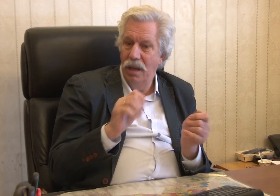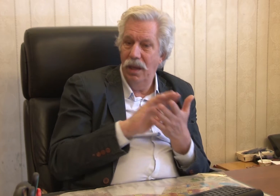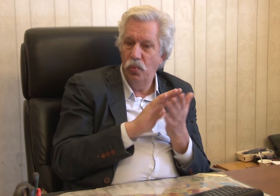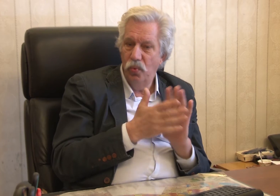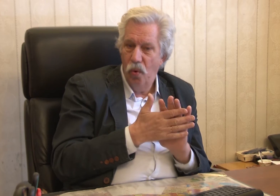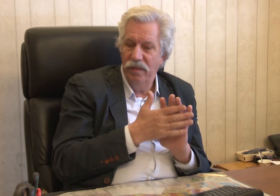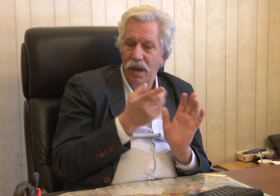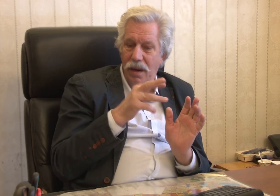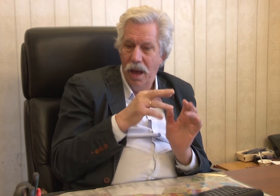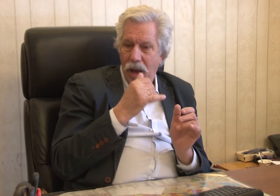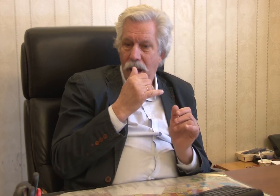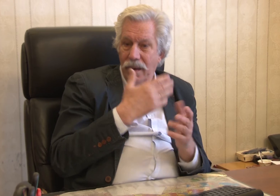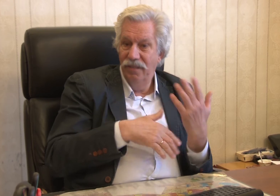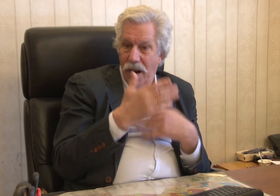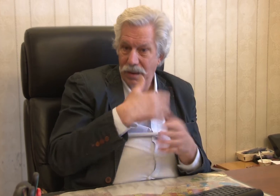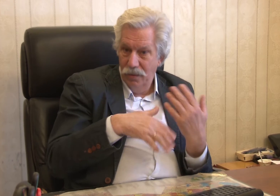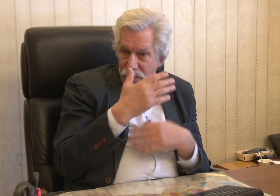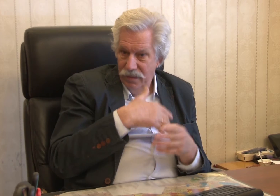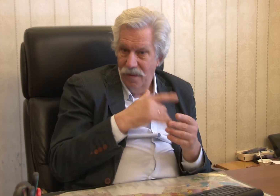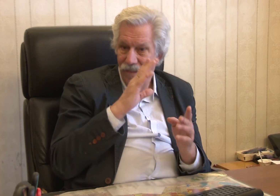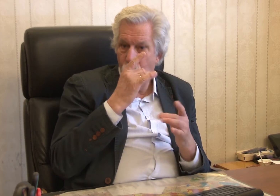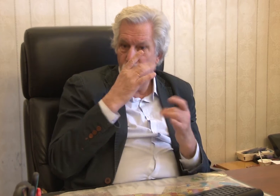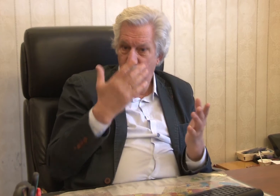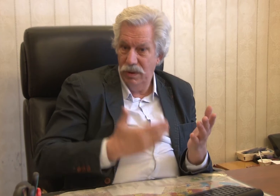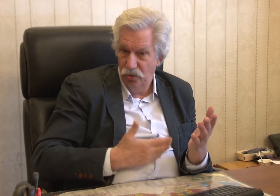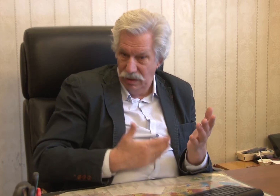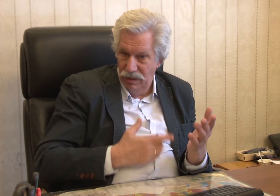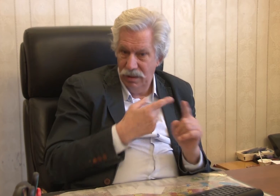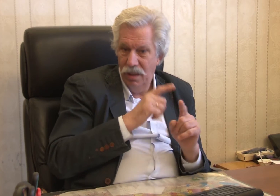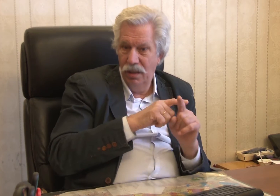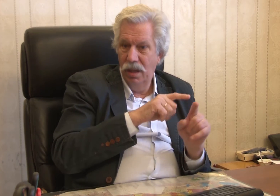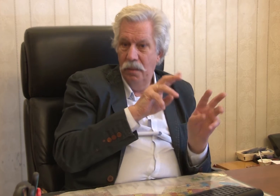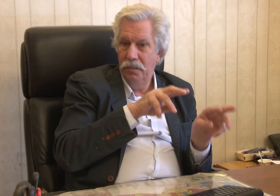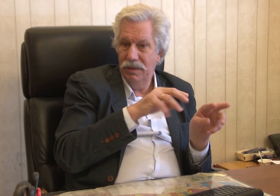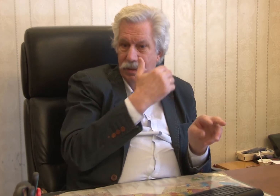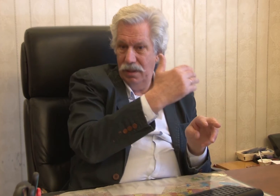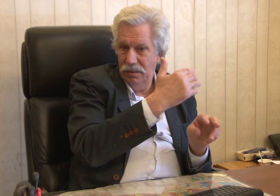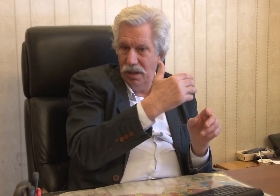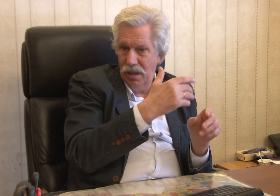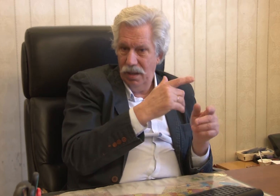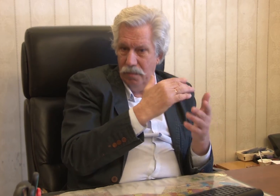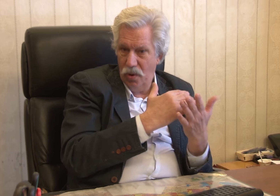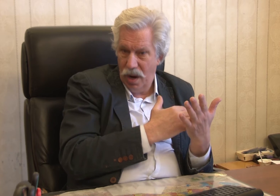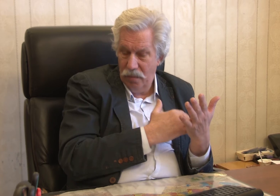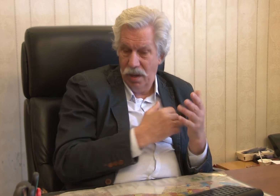создание условий для участия инвалидов в культурной жизни общества - это президентская программа,